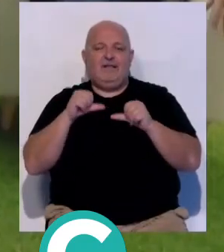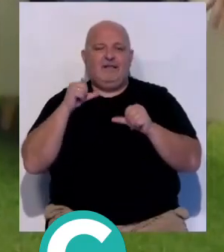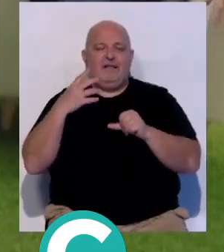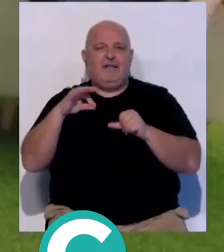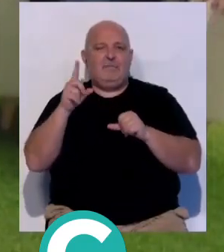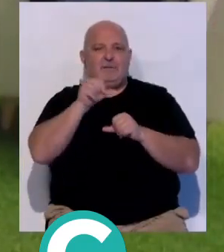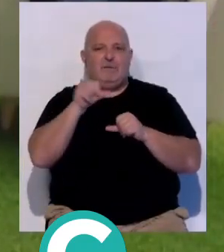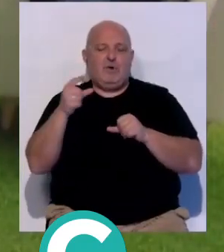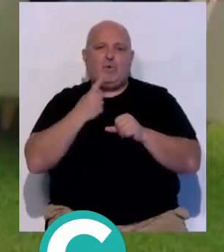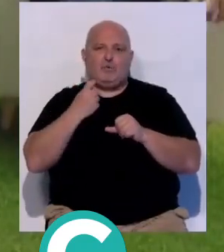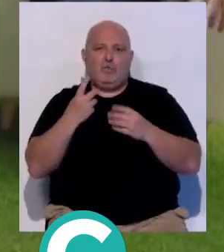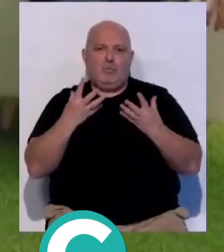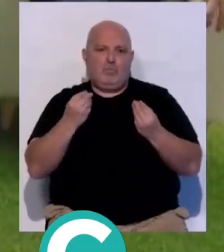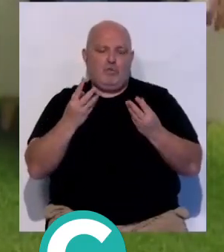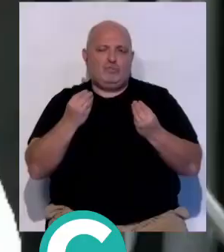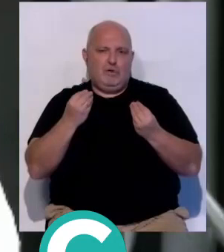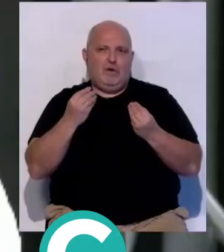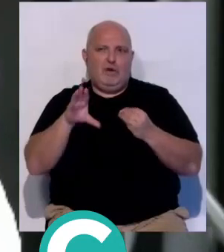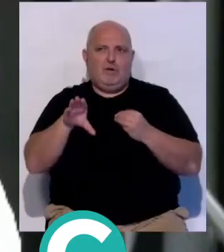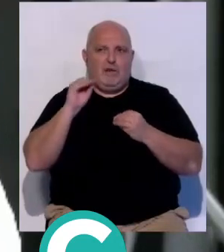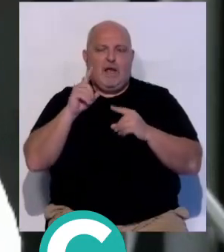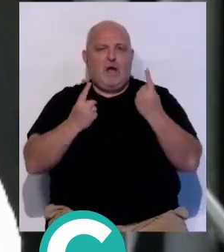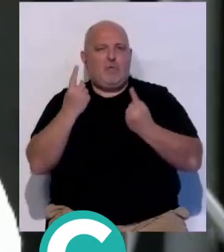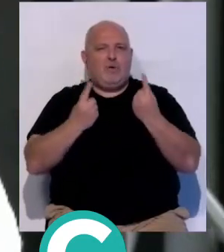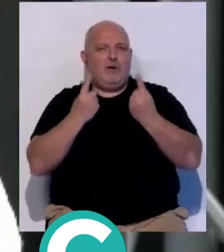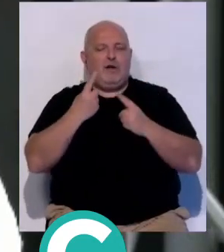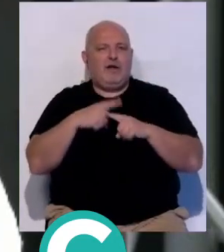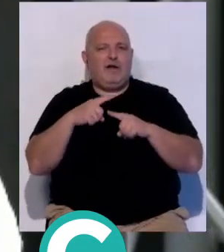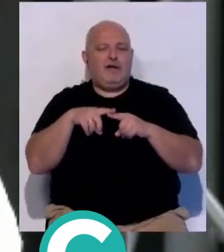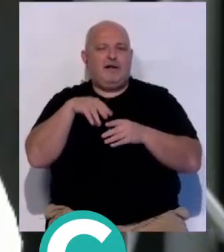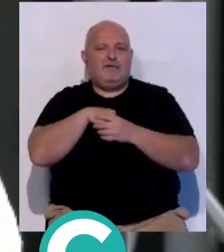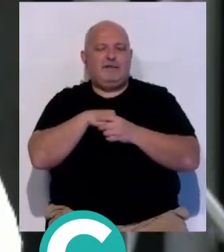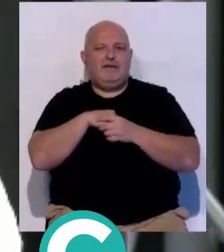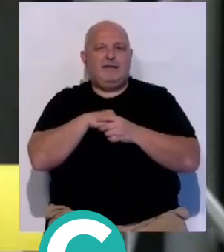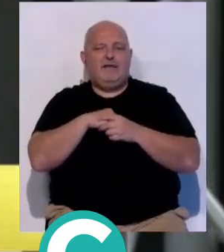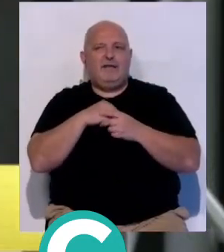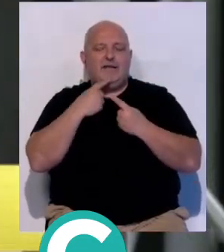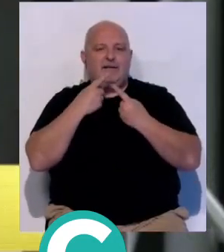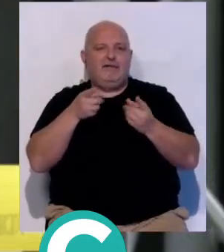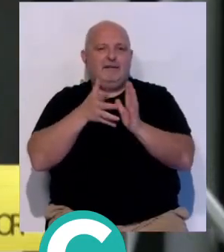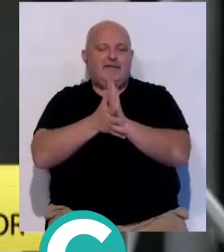me costó A lo mejor comprender muchas cosas pero que decir lo de yo he terminado diciendo tequila